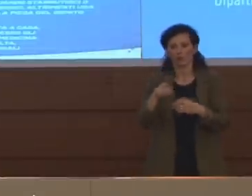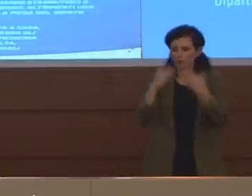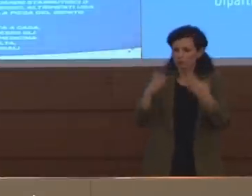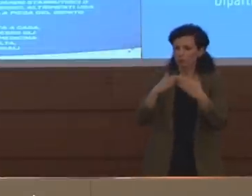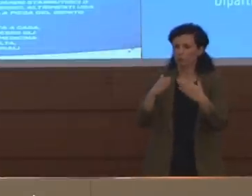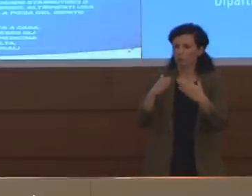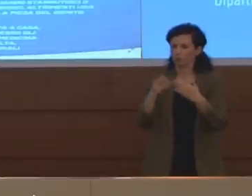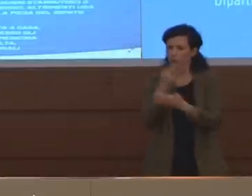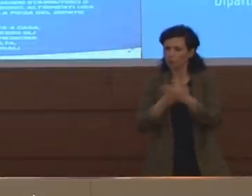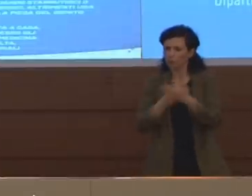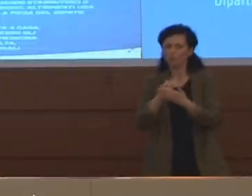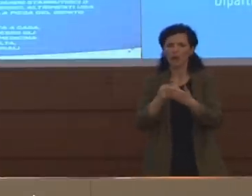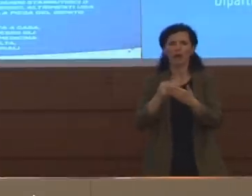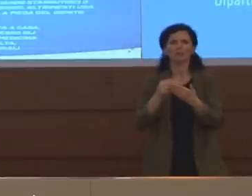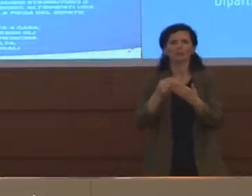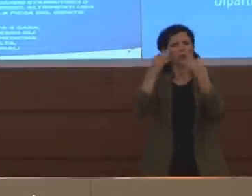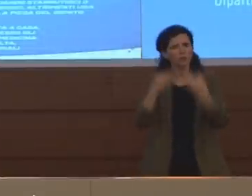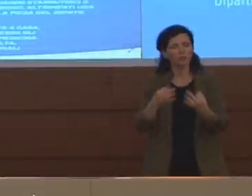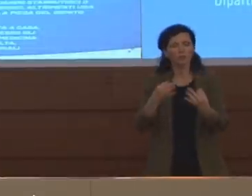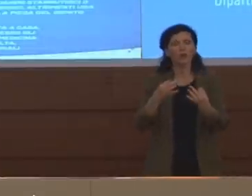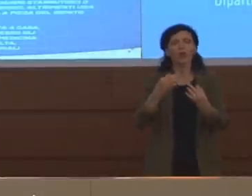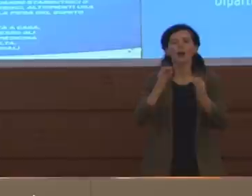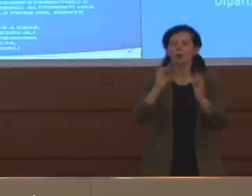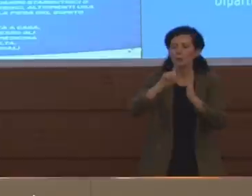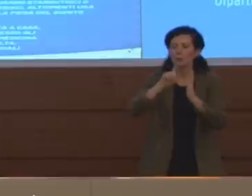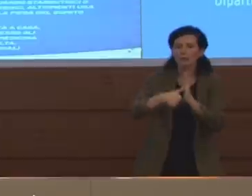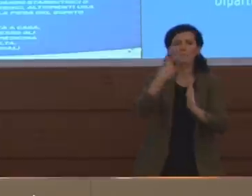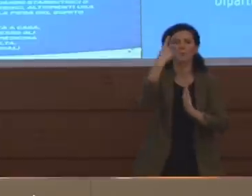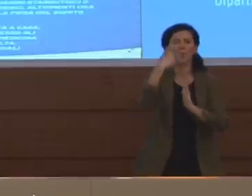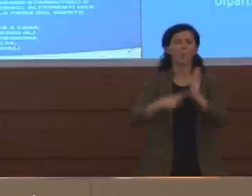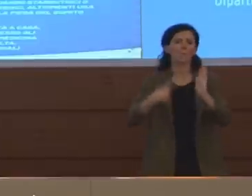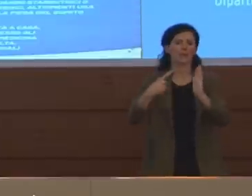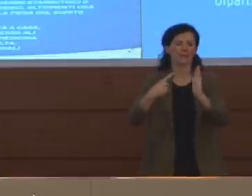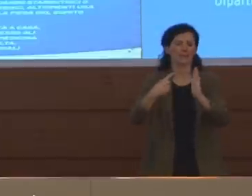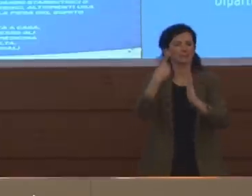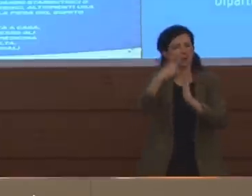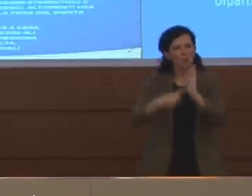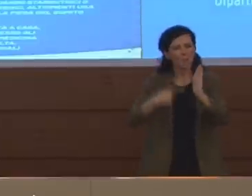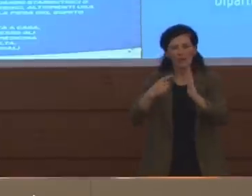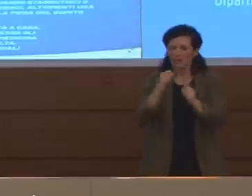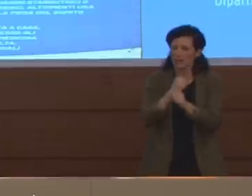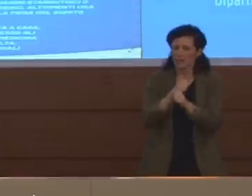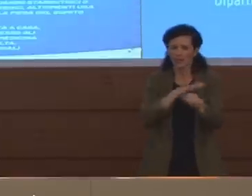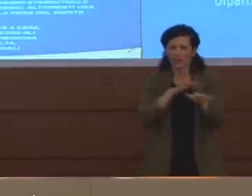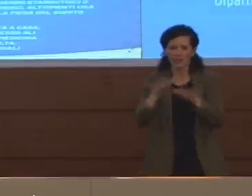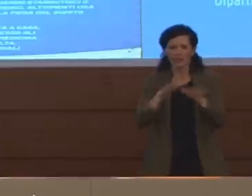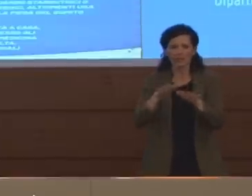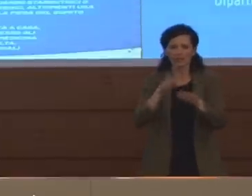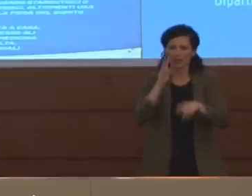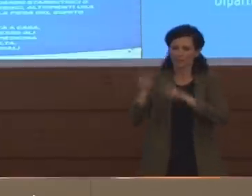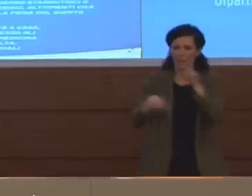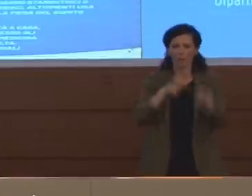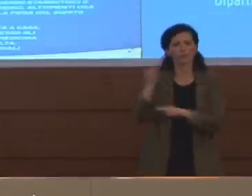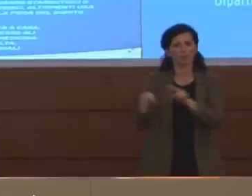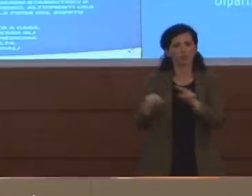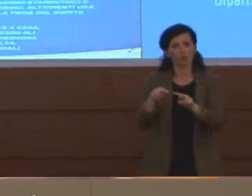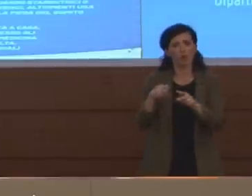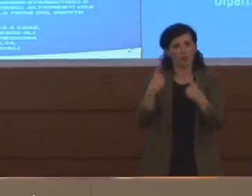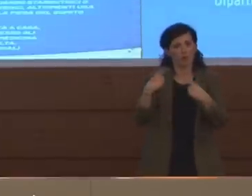in un mese solare e che rappresenta, se vogliamo, anche una sorta di punto di